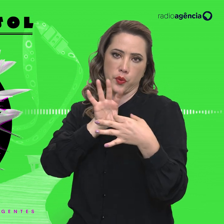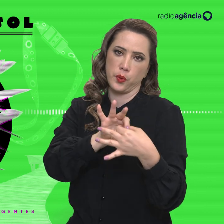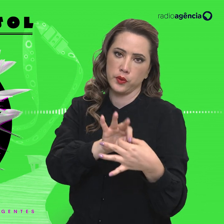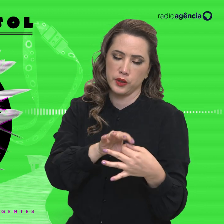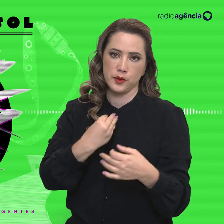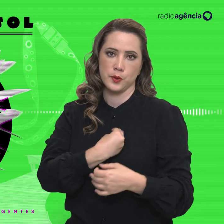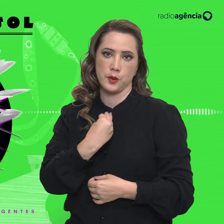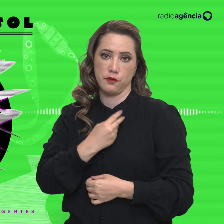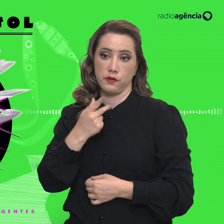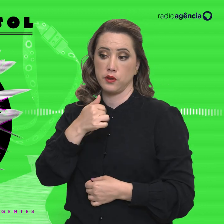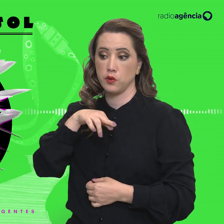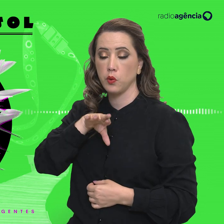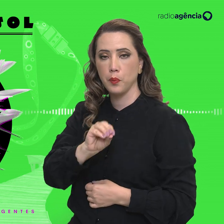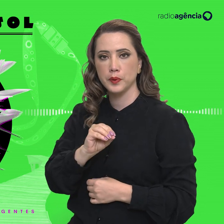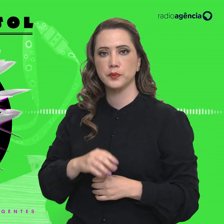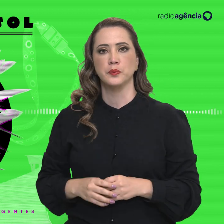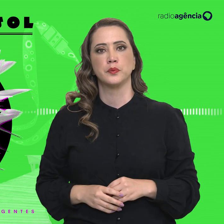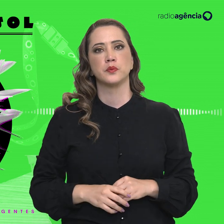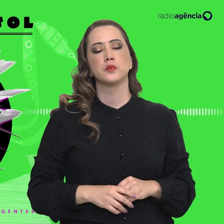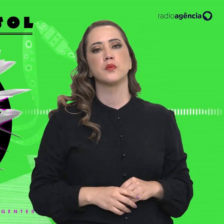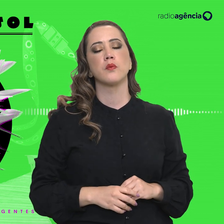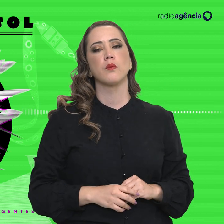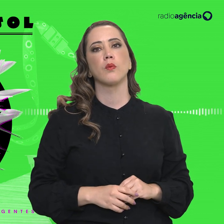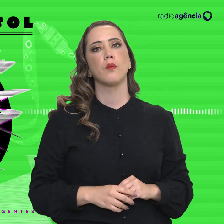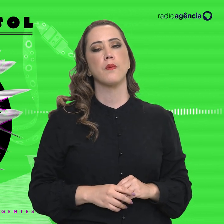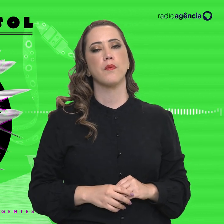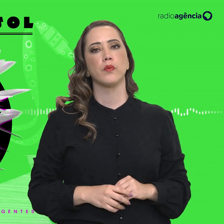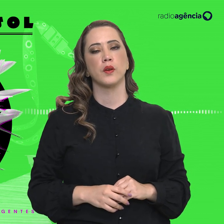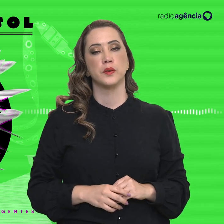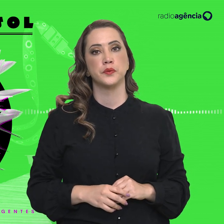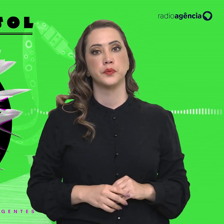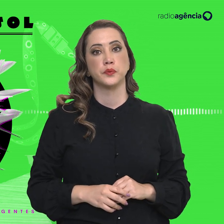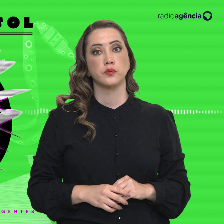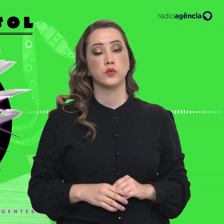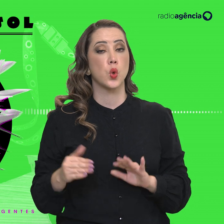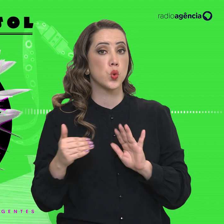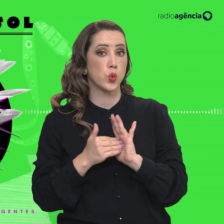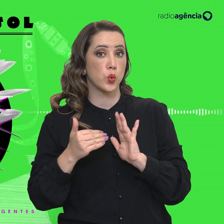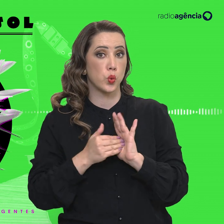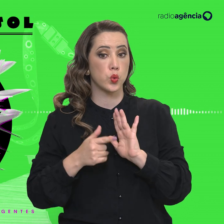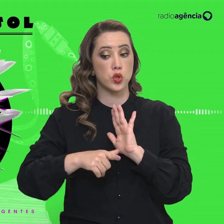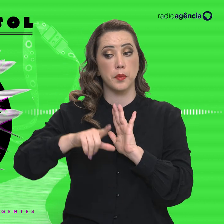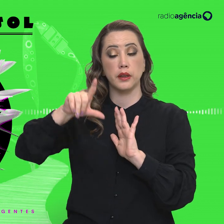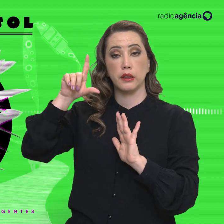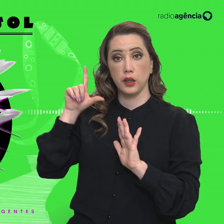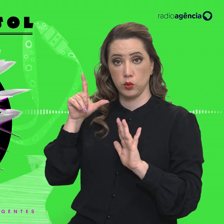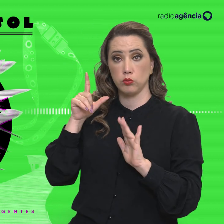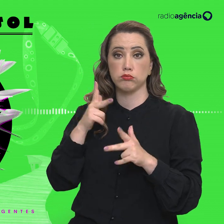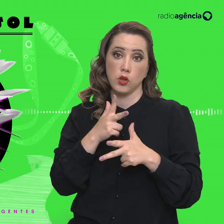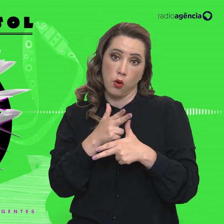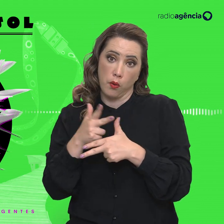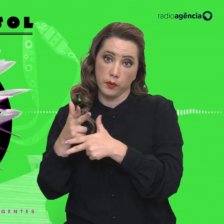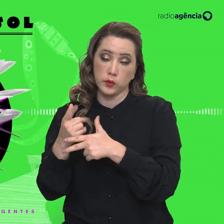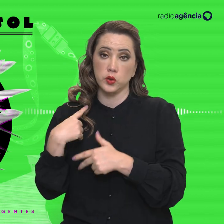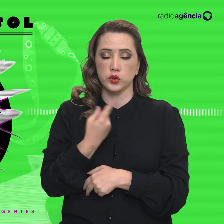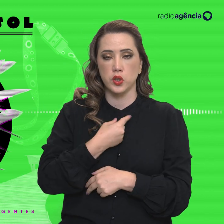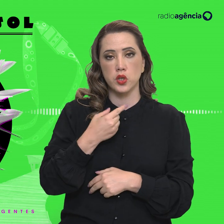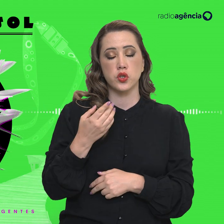[som estilizado do “Humhum”] 🎶 [flashback - som de rebobinar] 🎶 [Patrícia - teaser] No último capítulo desta temporada, a gente traz dois novos personagens.